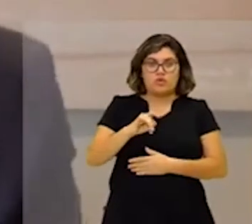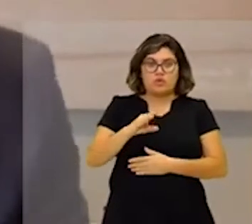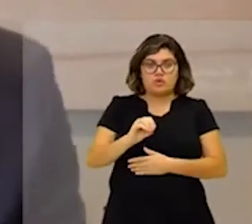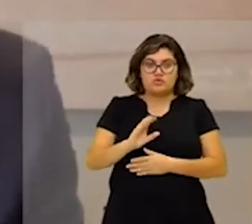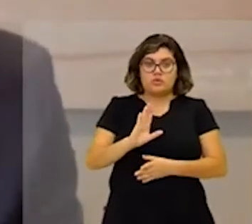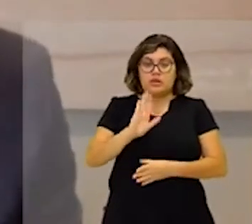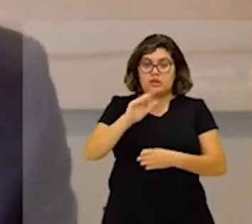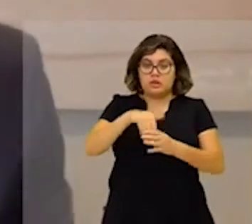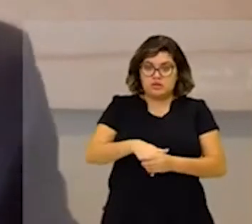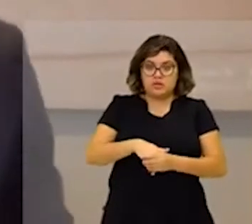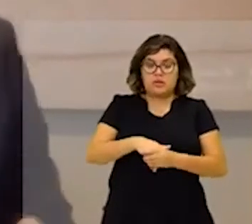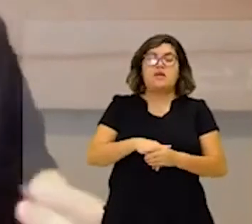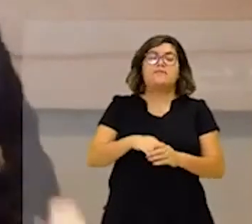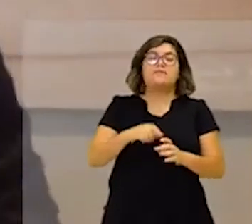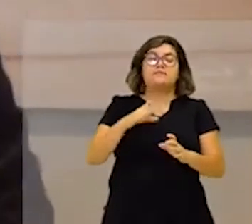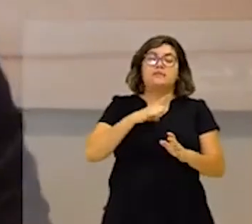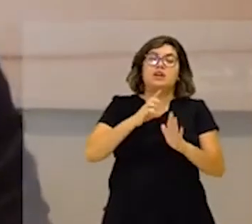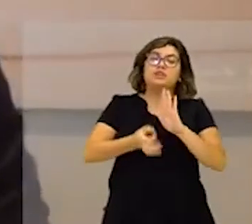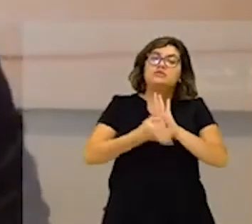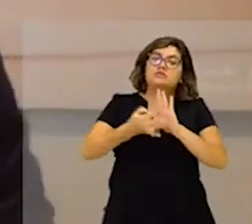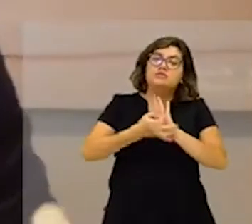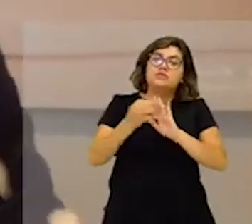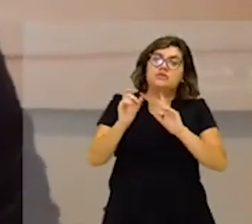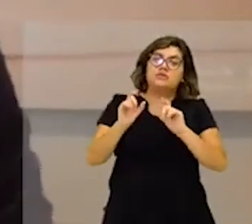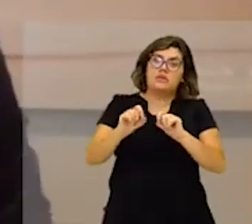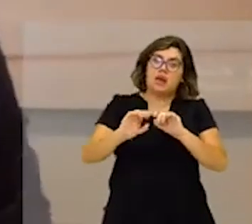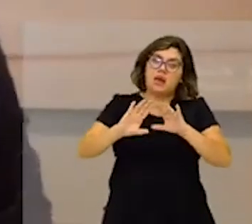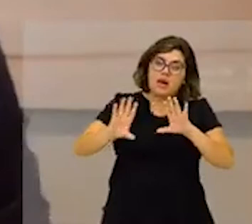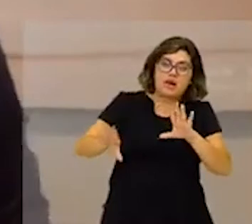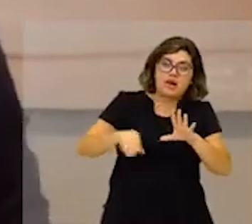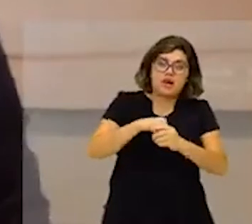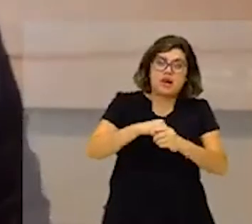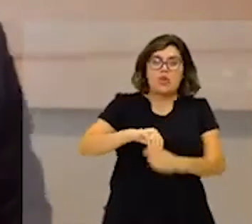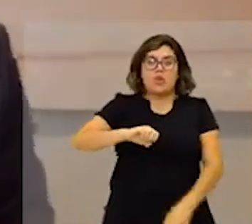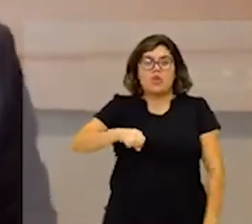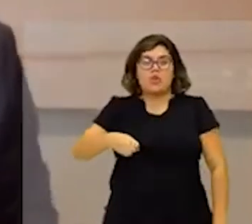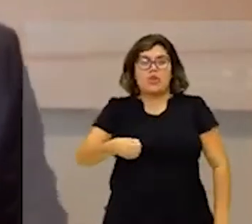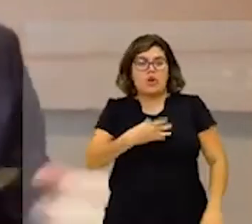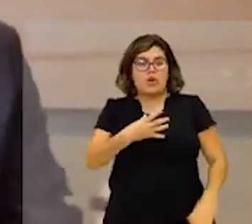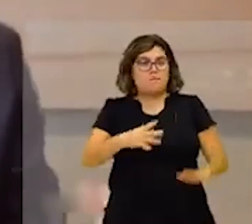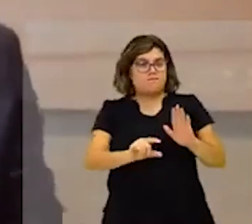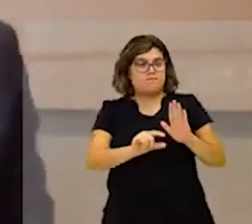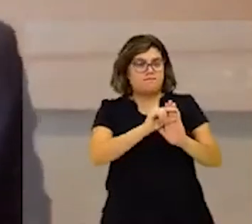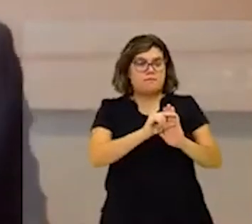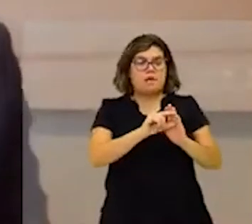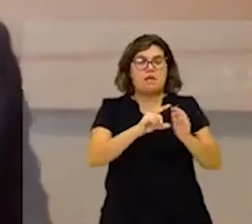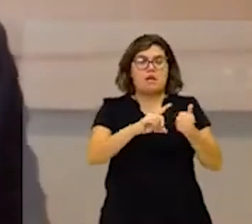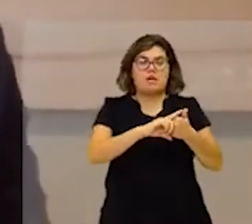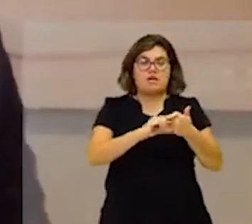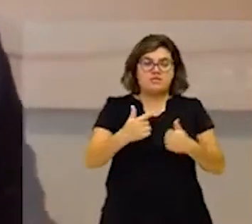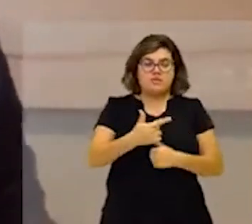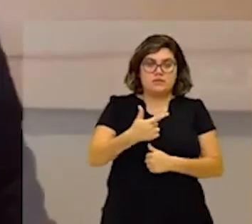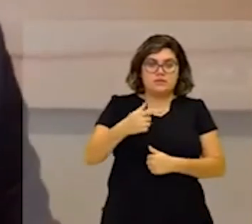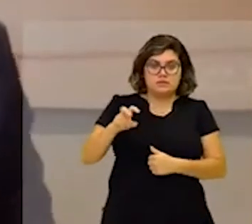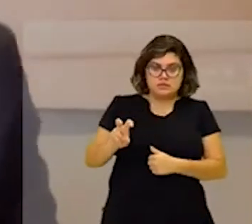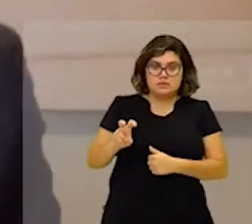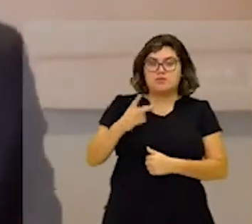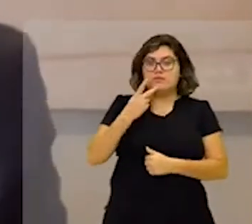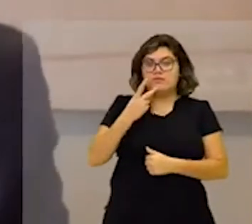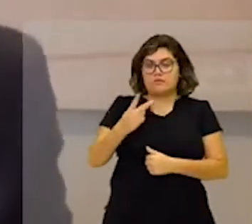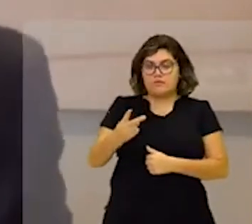a sugestão é a inserção de um parágrafo 1 Artigo 5 lá que trata de registro candidatura permitindo